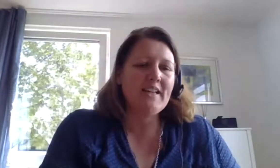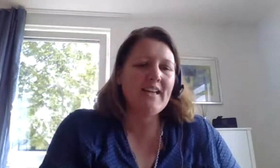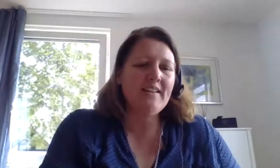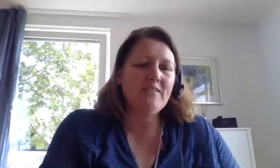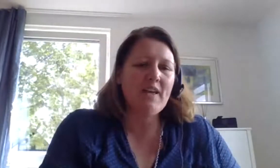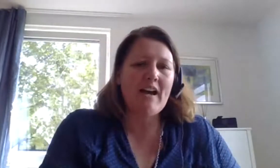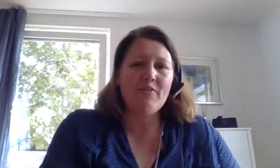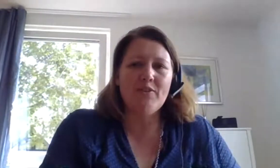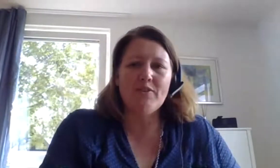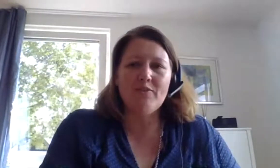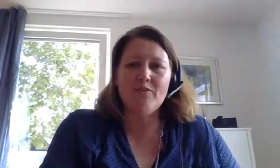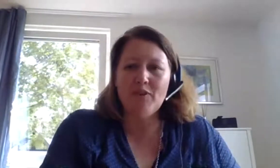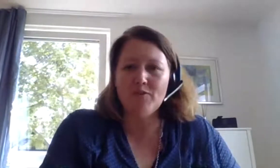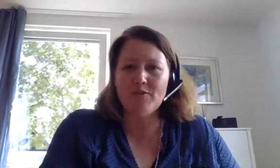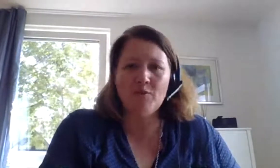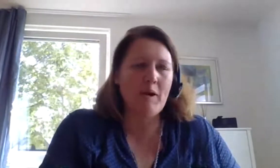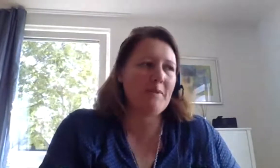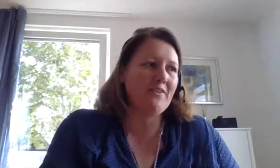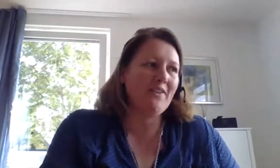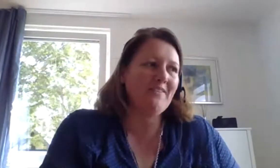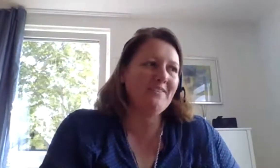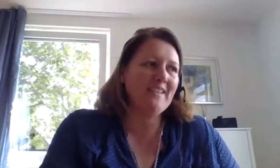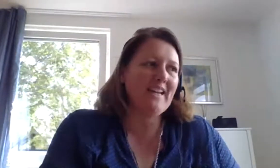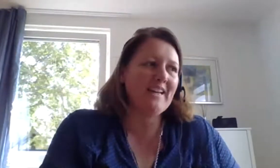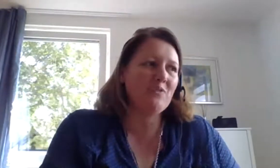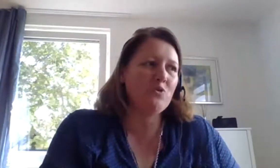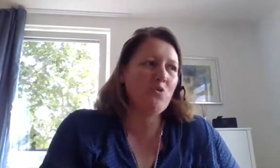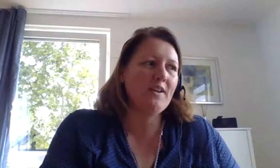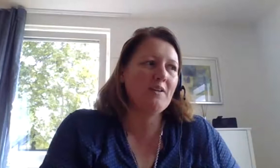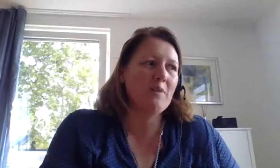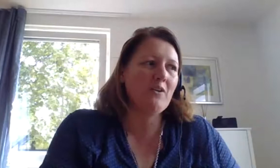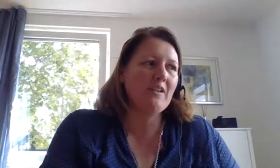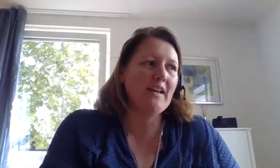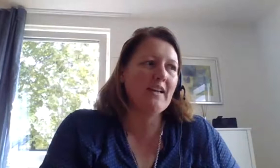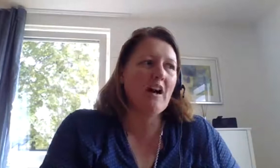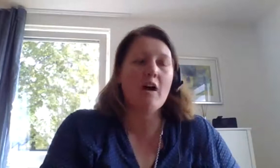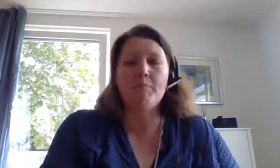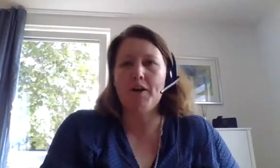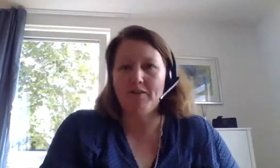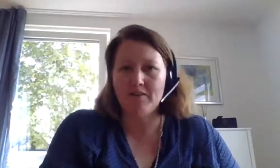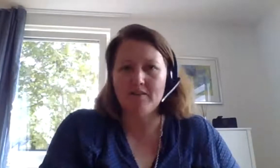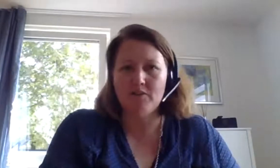ومؤتمر اليوم هو بعنوان: